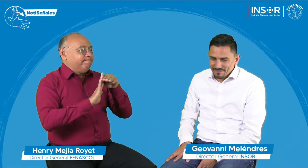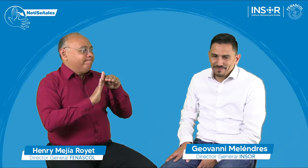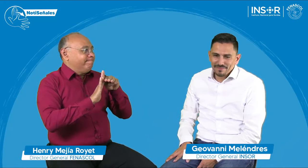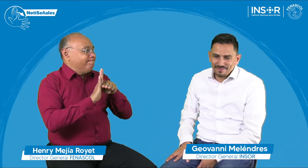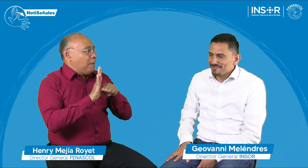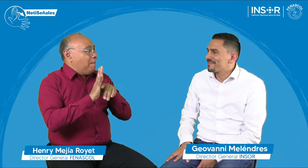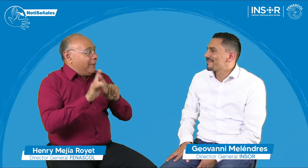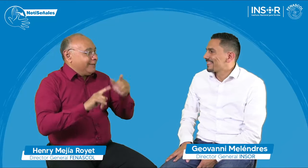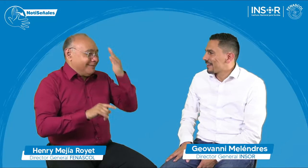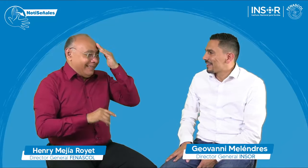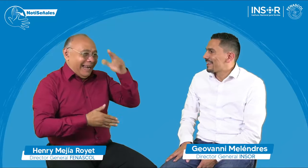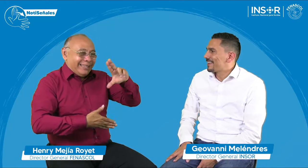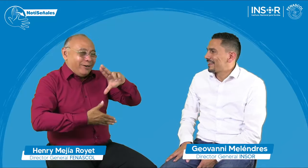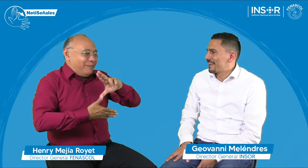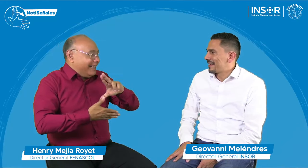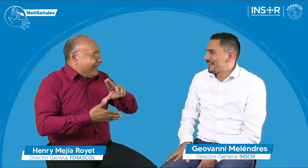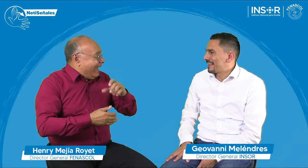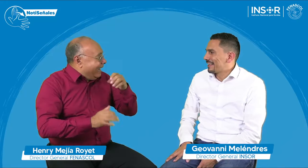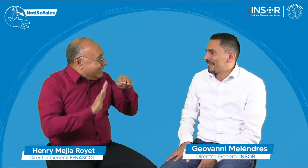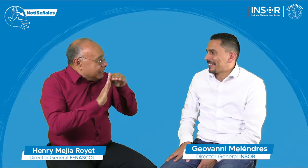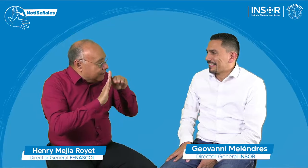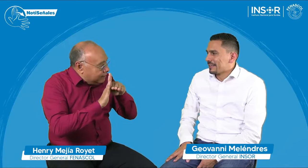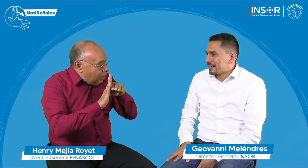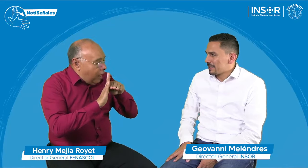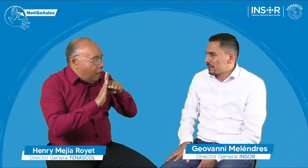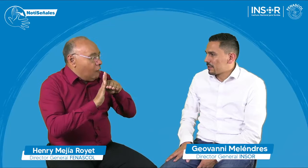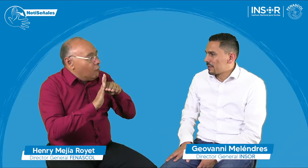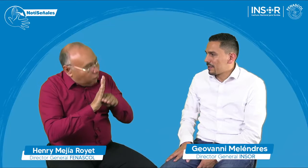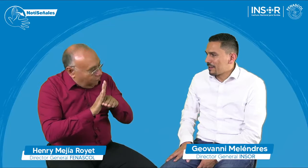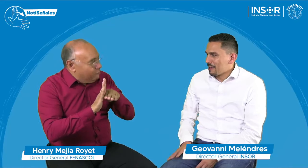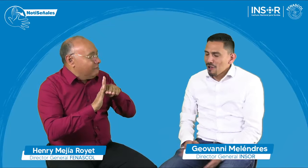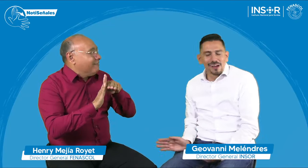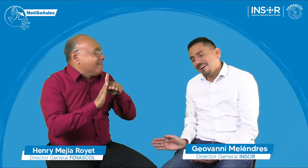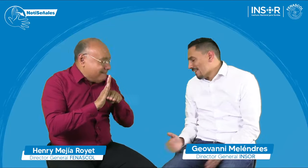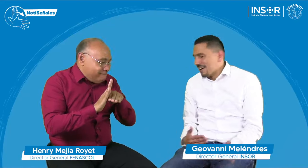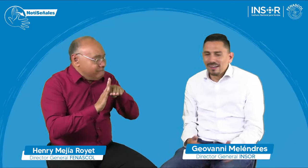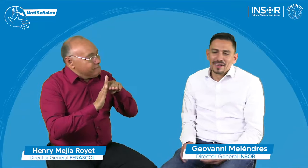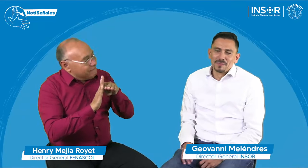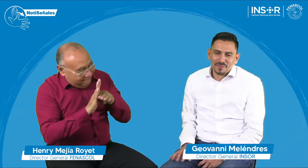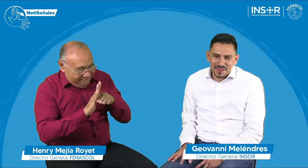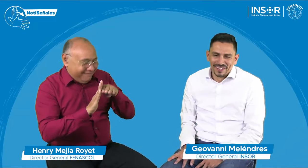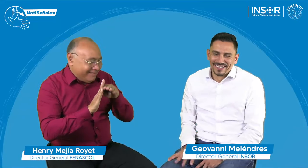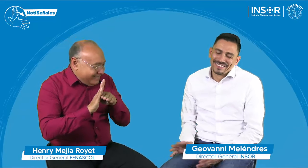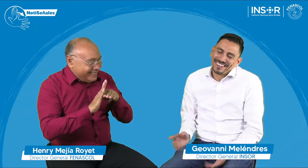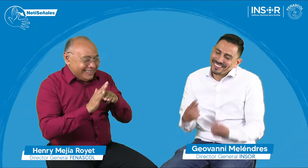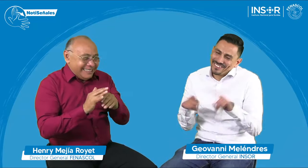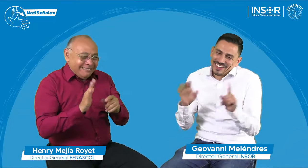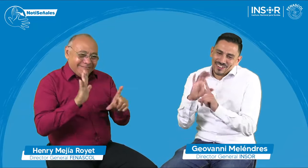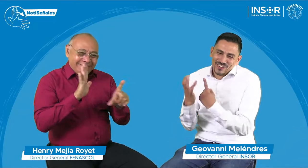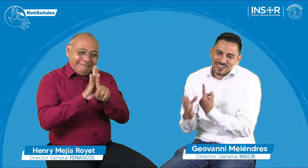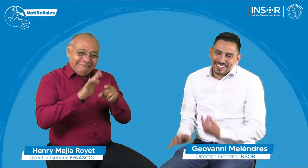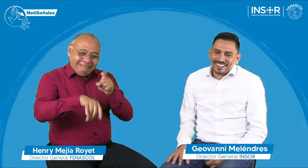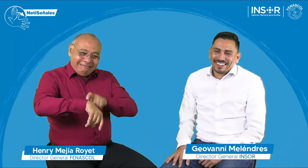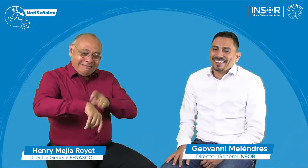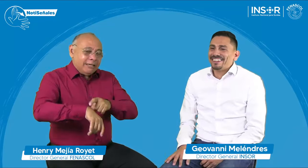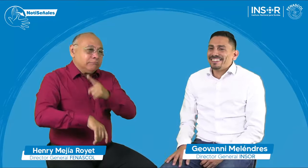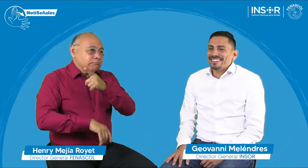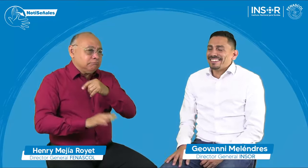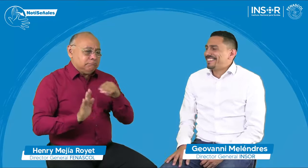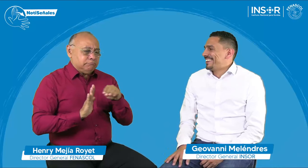congresos, en las asambleas de los congresos de la WFD he aprendido muchísimo y muchísimo